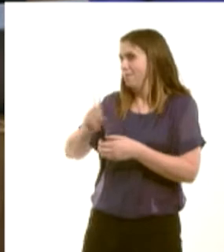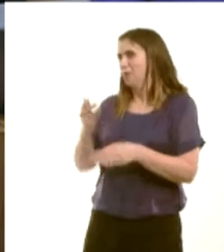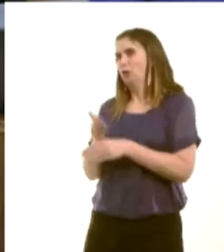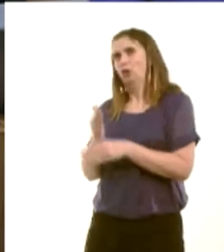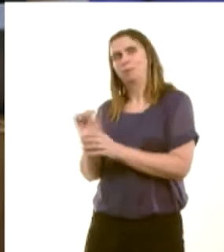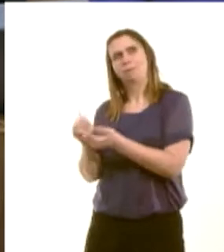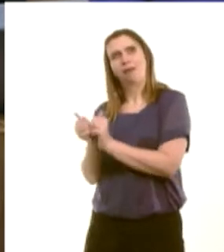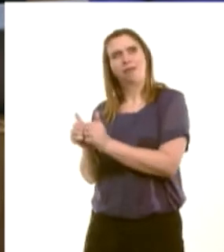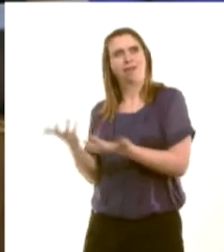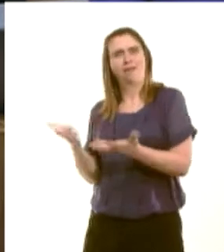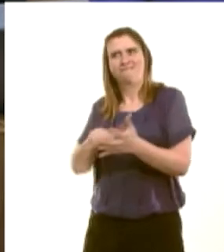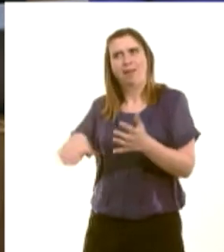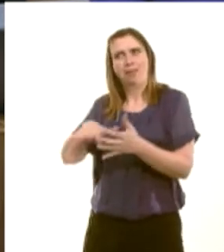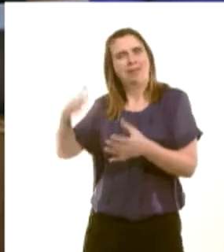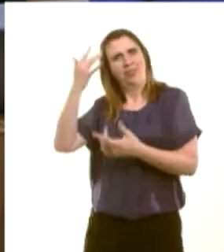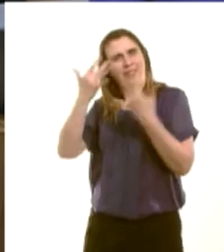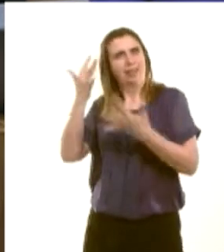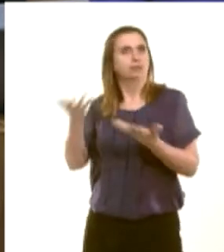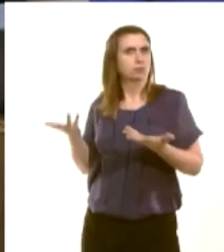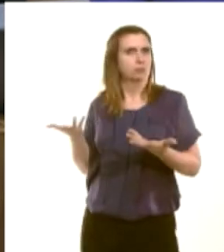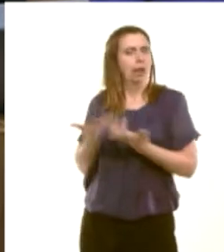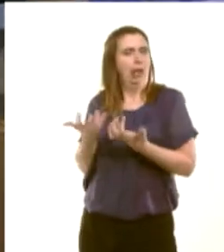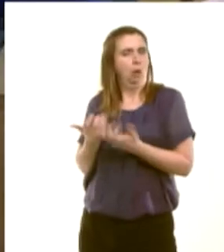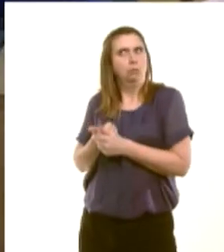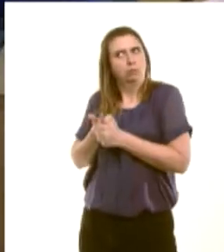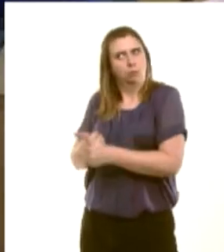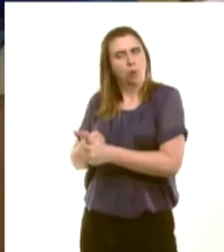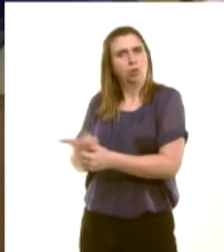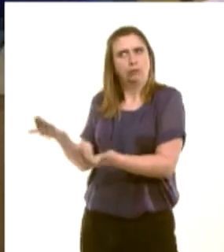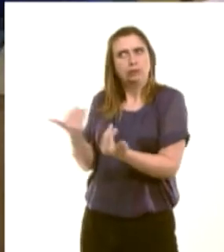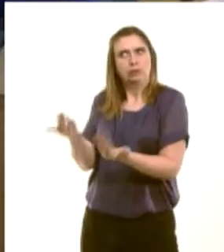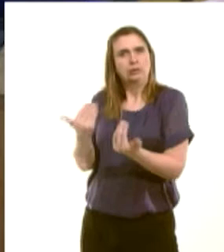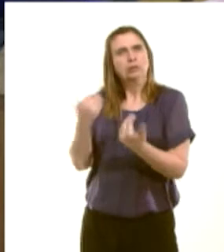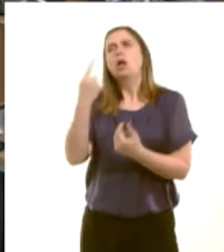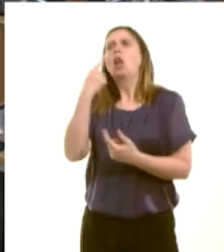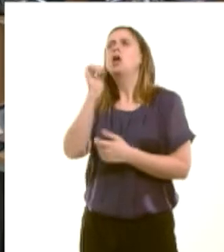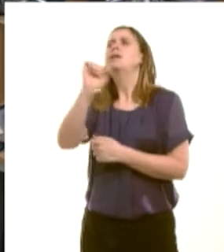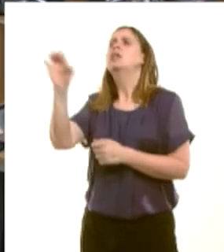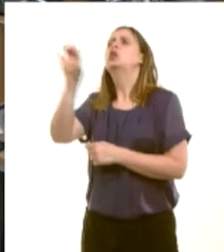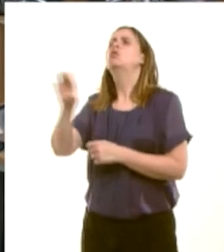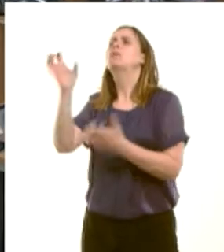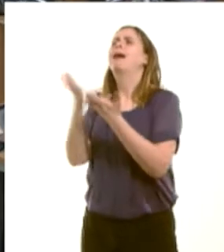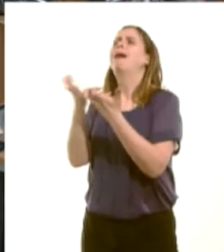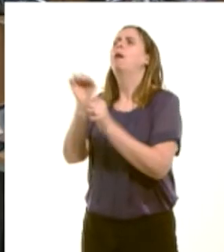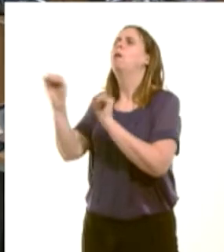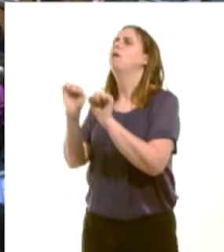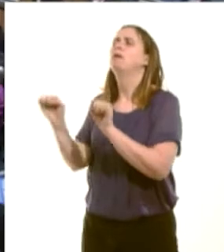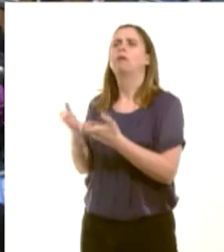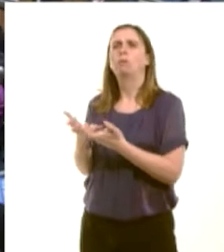sicrhau bod pobl yn dod i mewn i gefn gwlad fel meddygon teulu. Ond maeín werth edrych ar yr enghreifftiau sydd wedi cael eu dodi yn eu lle mewn ardaloedd eraill yn Ewrop hefyd.